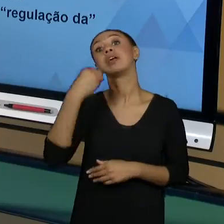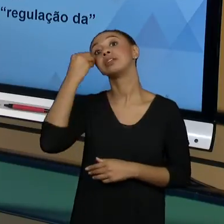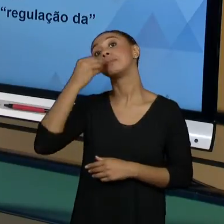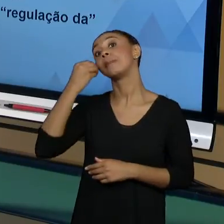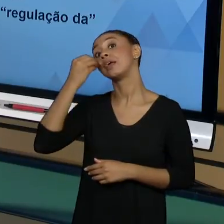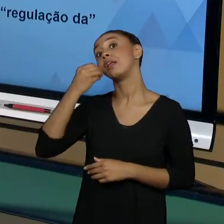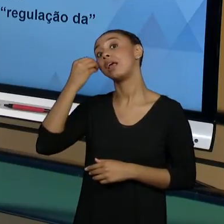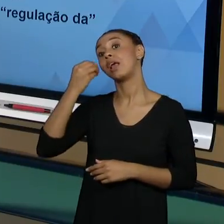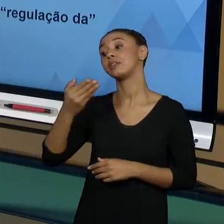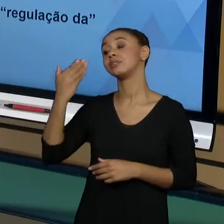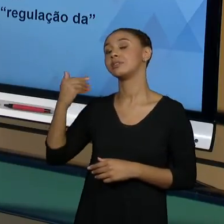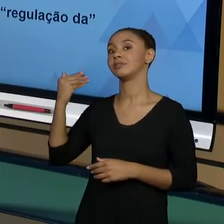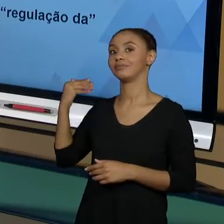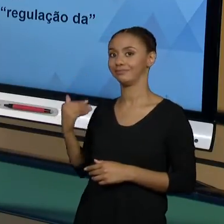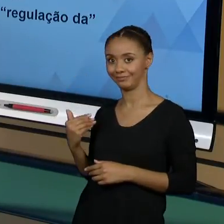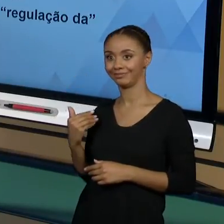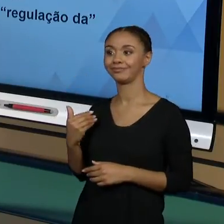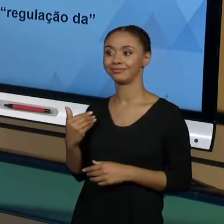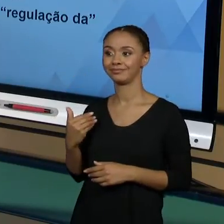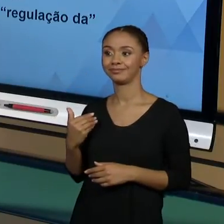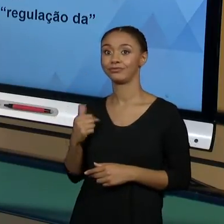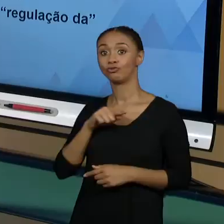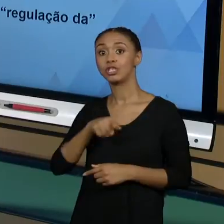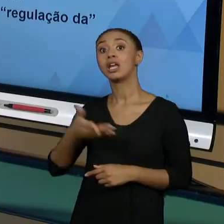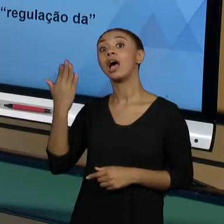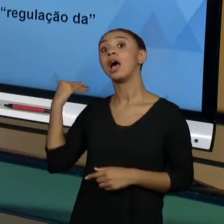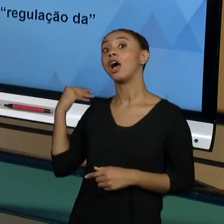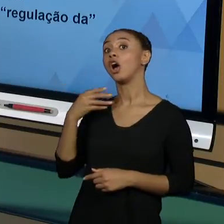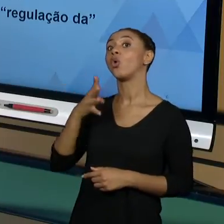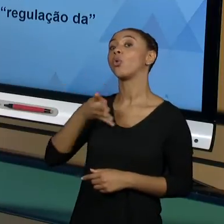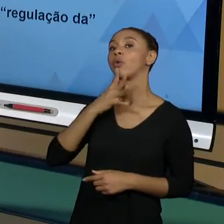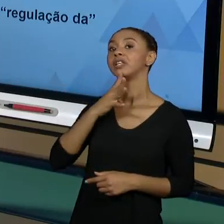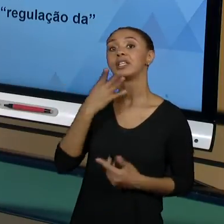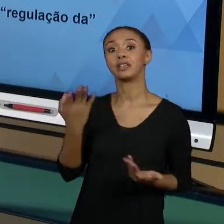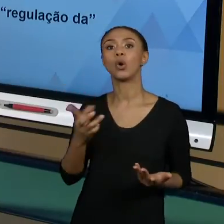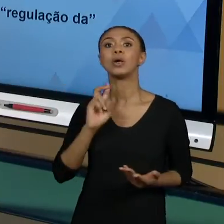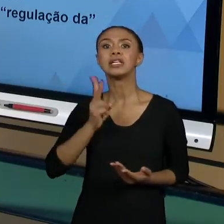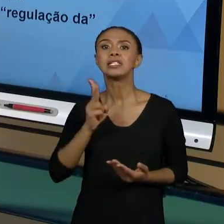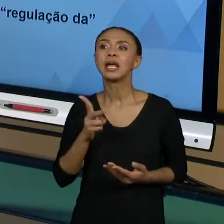REFERENCIAIS ANTERIORES. ENTÃO NÓS SEMPRE ESTAMOS LENDO AS PRÁTICAS CULTURAIS DE UMA MANEIRA